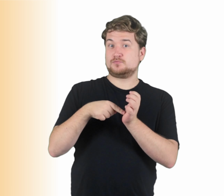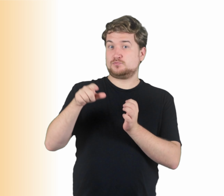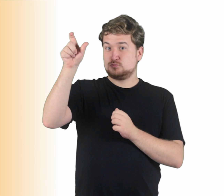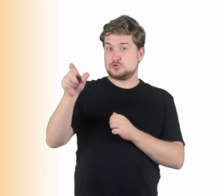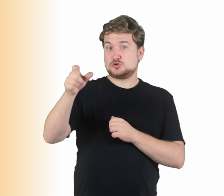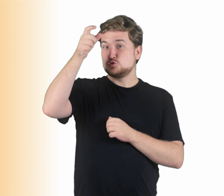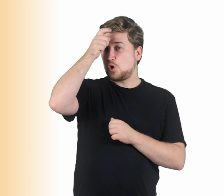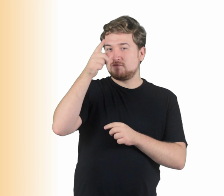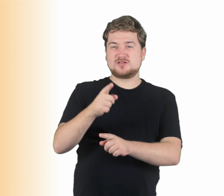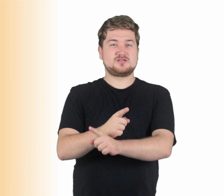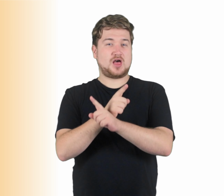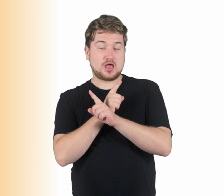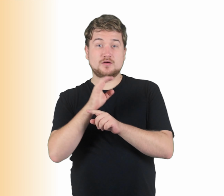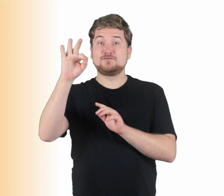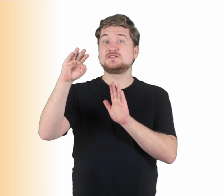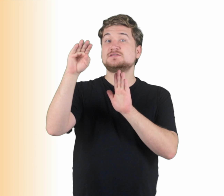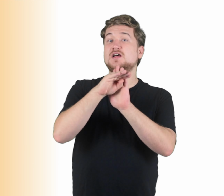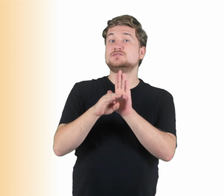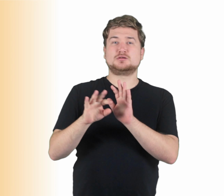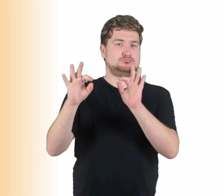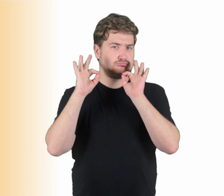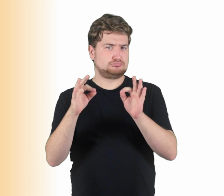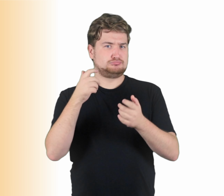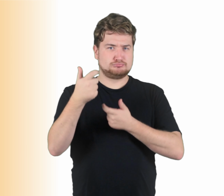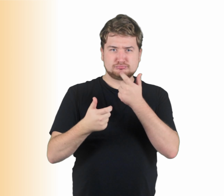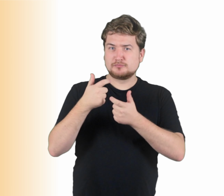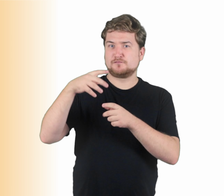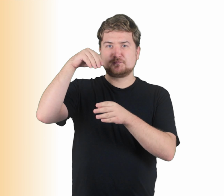To człowiek niezależny, postępuje zgodnie z zasadami,